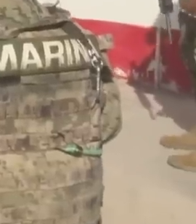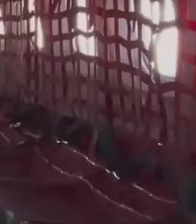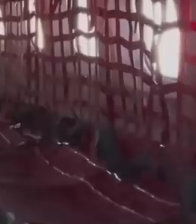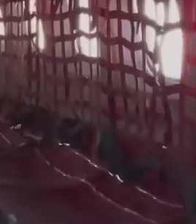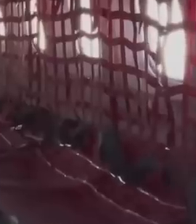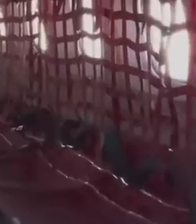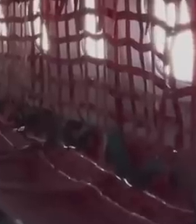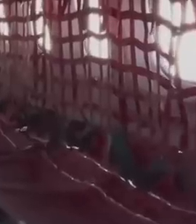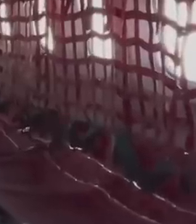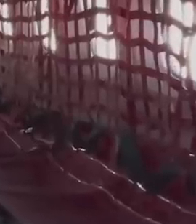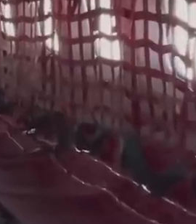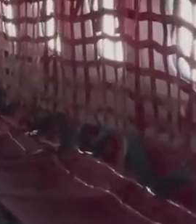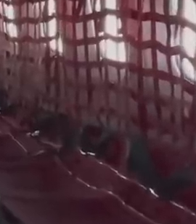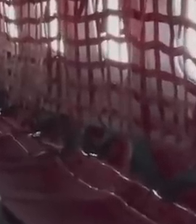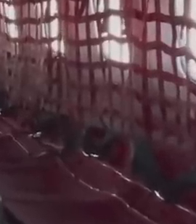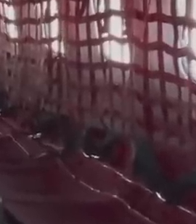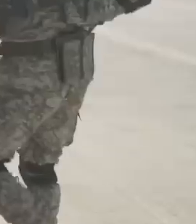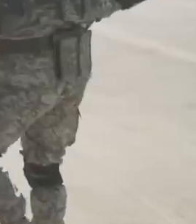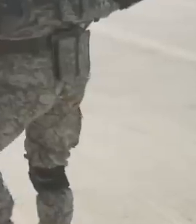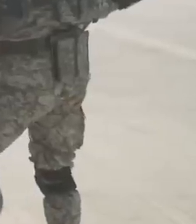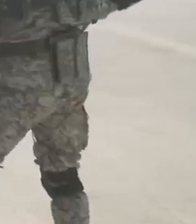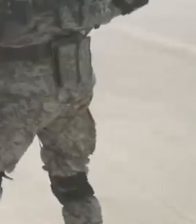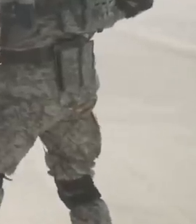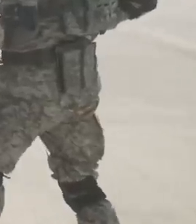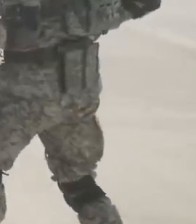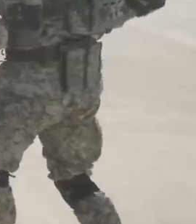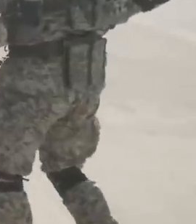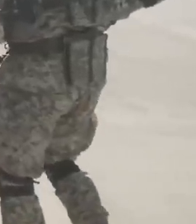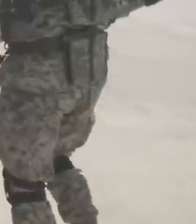Nacional de inteligencia resalta la captura de los siguientes blancos